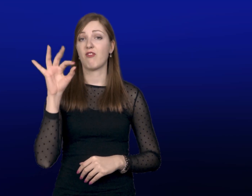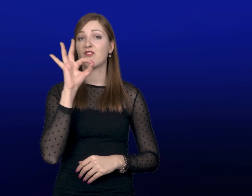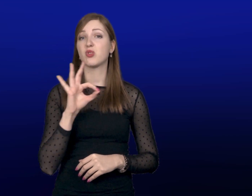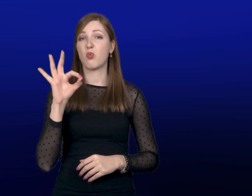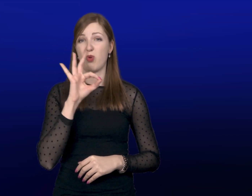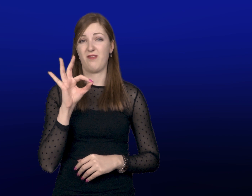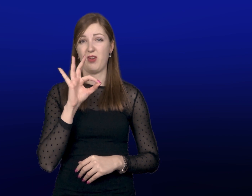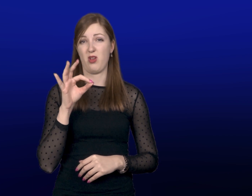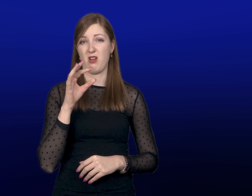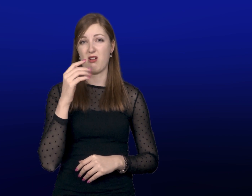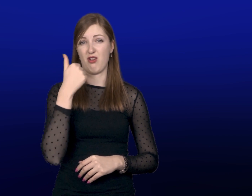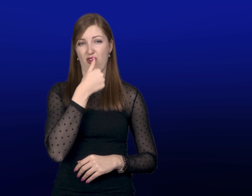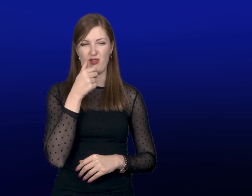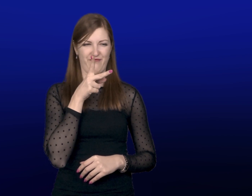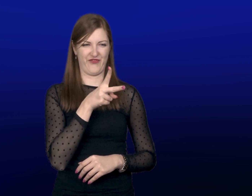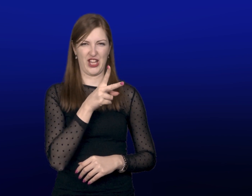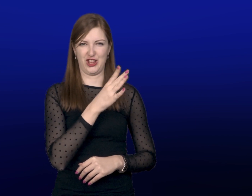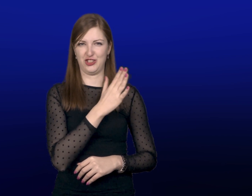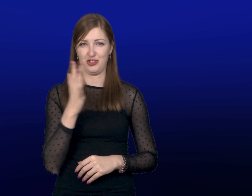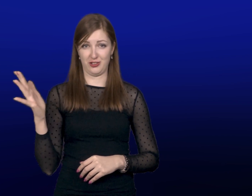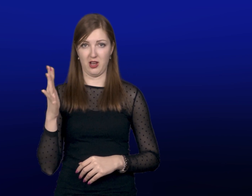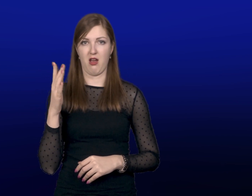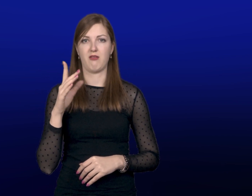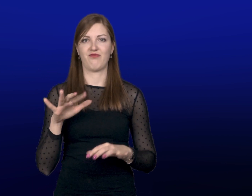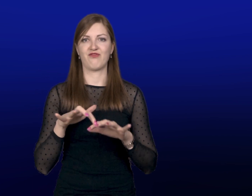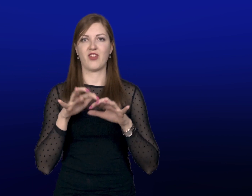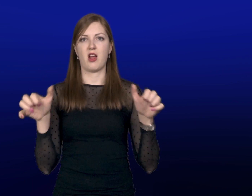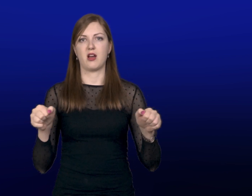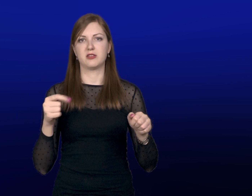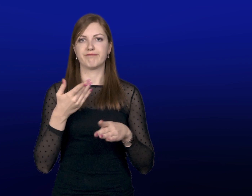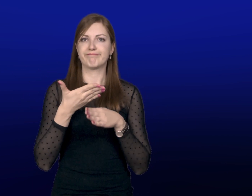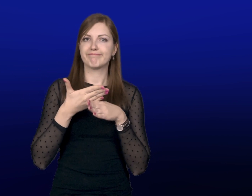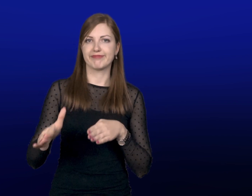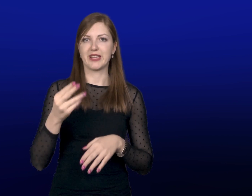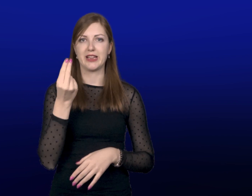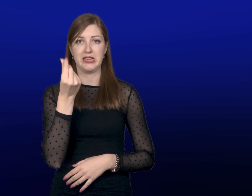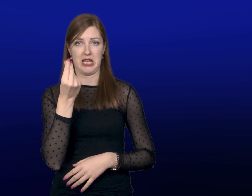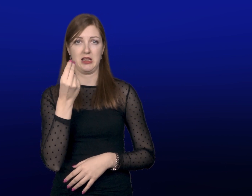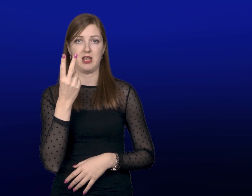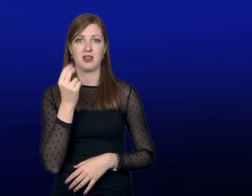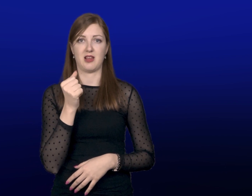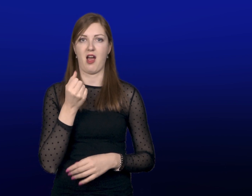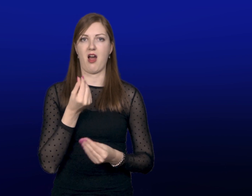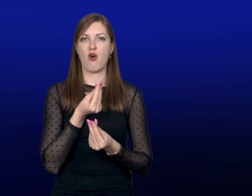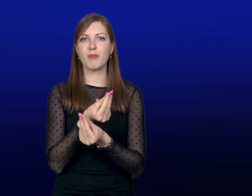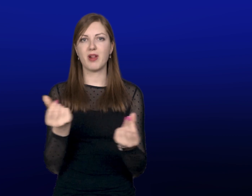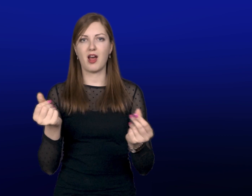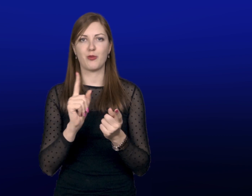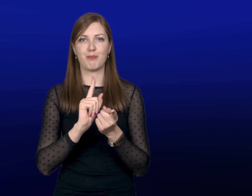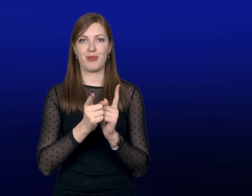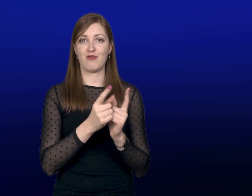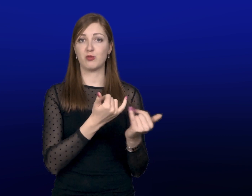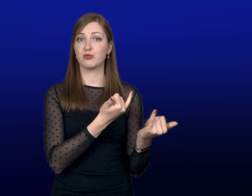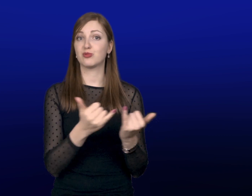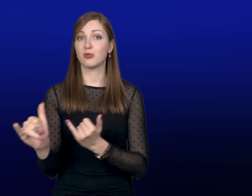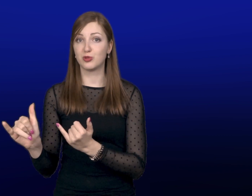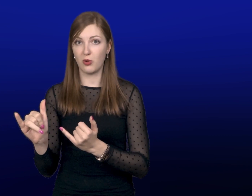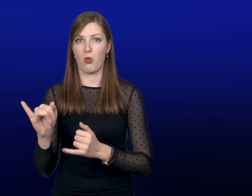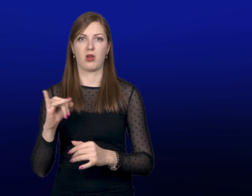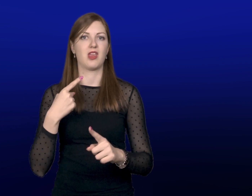В нулевые годы власти выделяли средства на оплату переводческих услуг